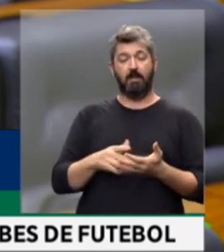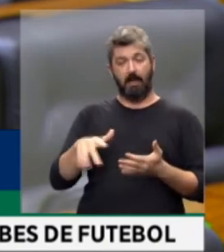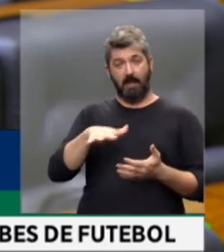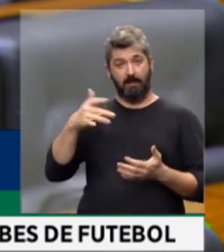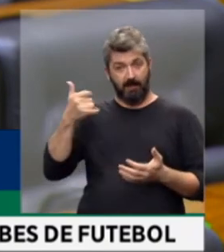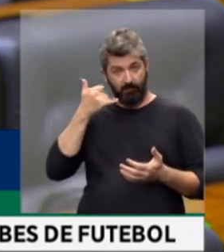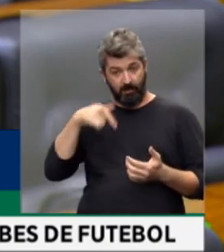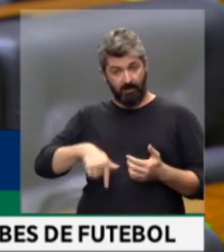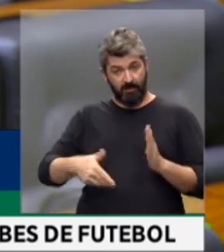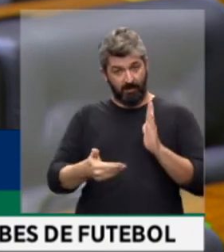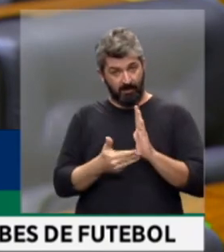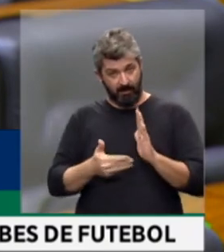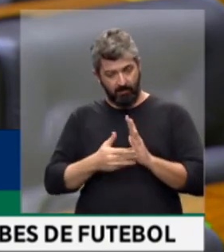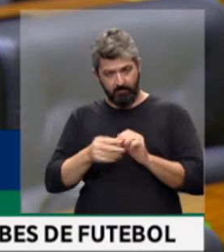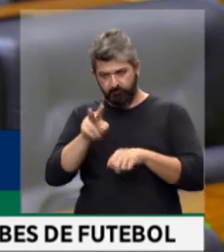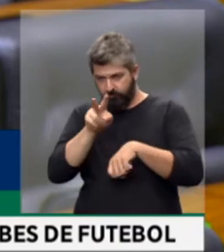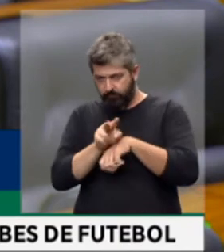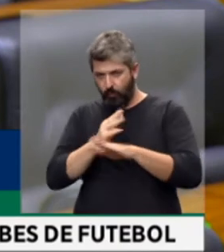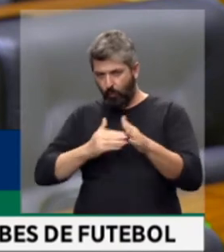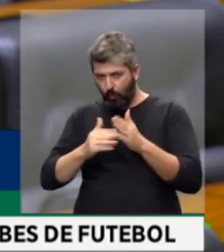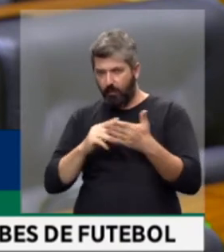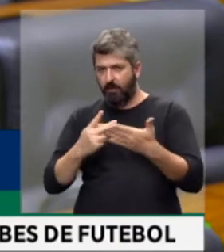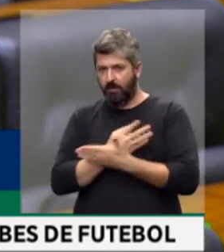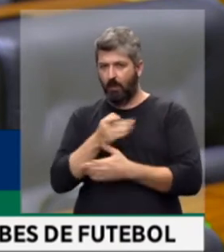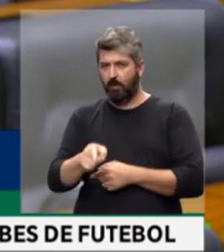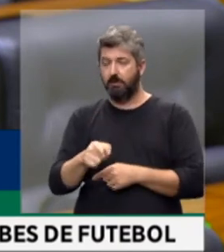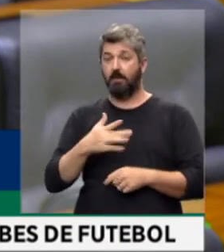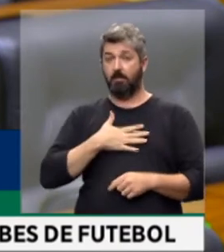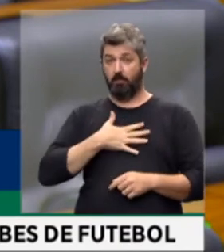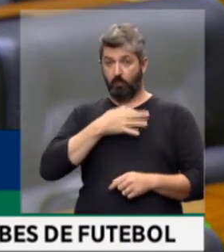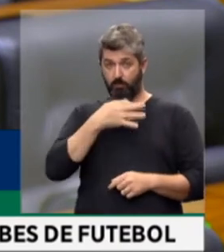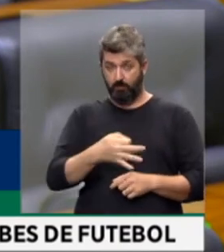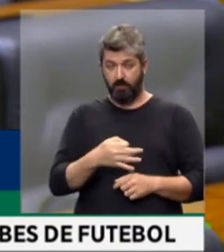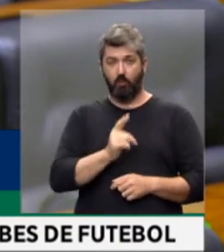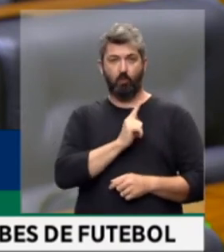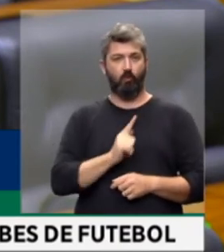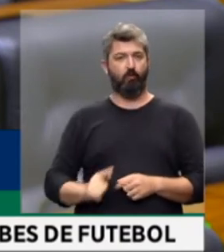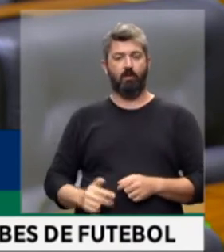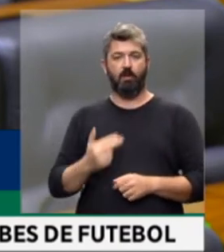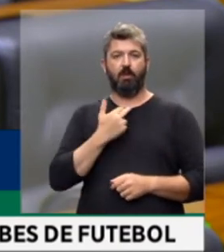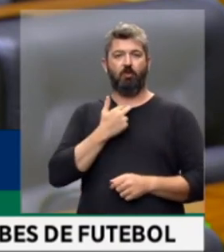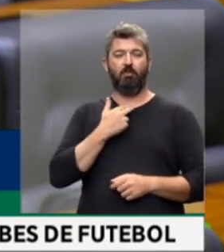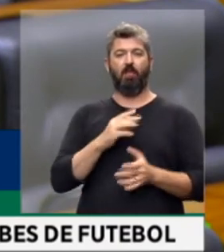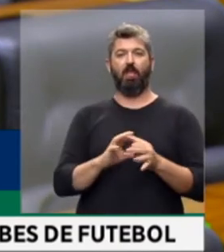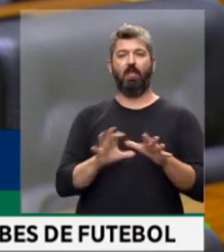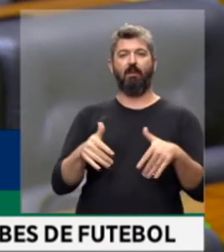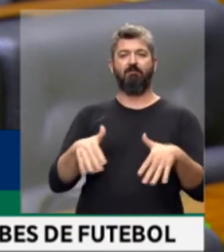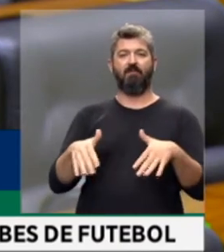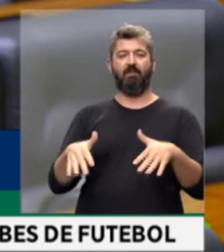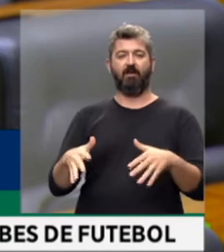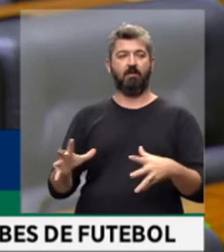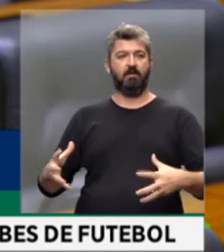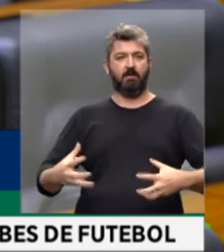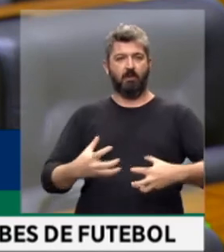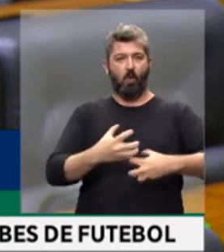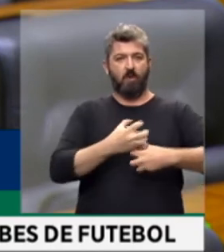CARTEL NA ÁREA DE... DE TELECOMUNICAÇÕES E É PRECISO, EFETIVAMENTE, NA ÁREA DE TELEFONIA, É PRECISO EFETIVAMENTE ESSA CASA ACOMPANHAR ESSE PROCESSO QUE